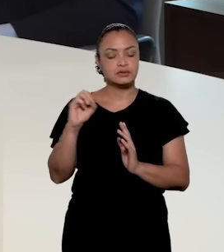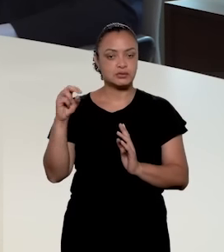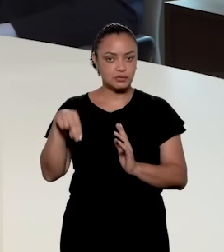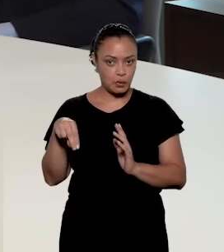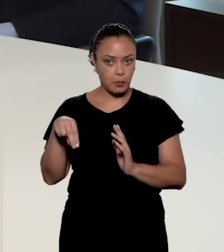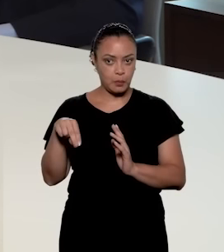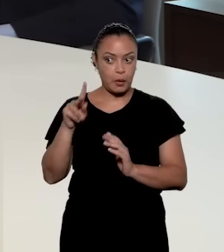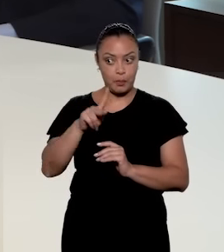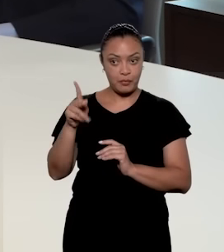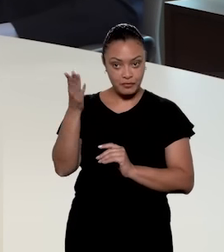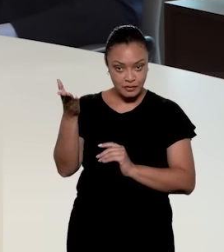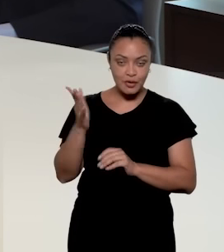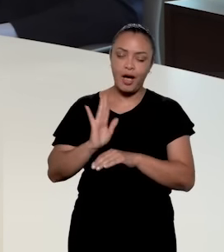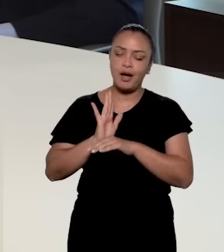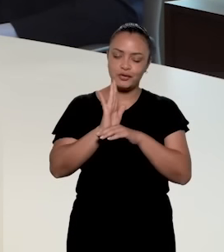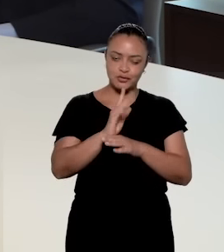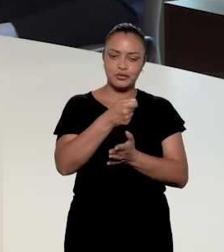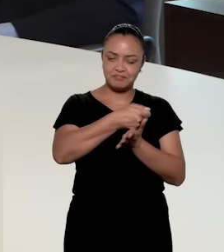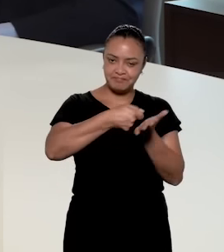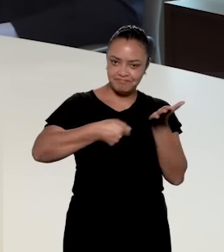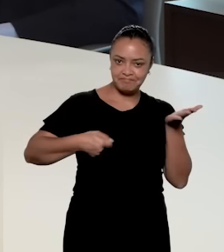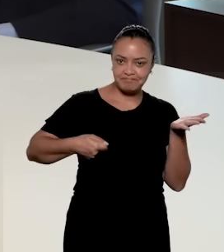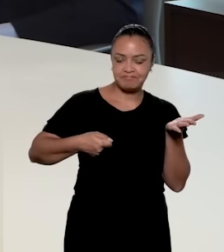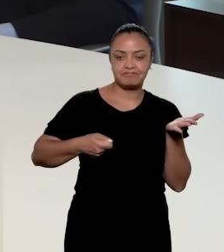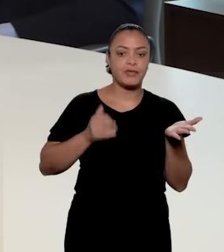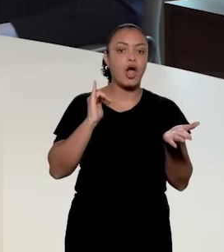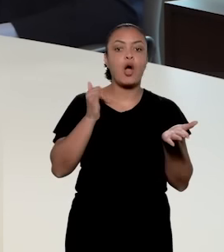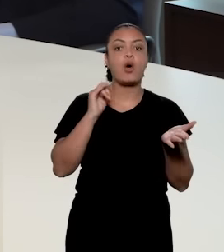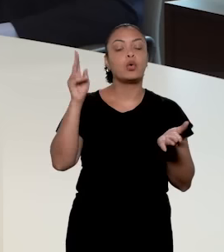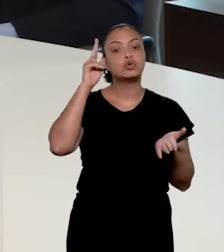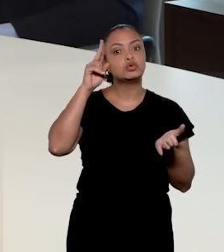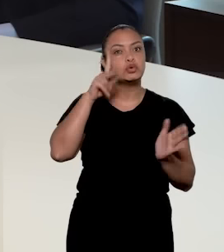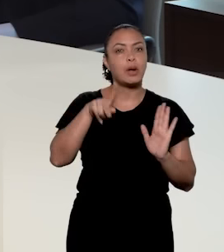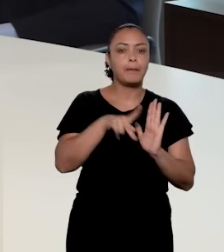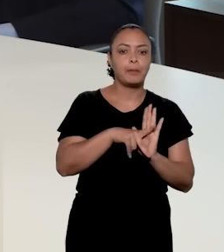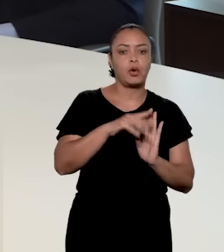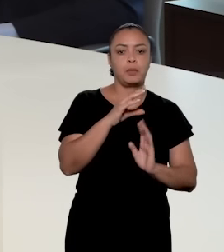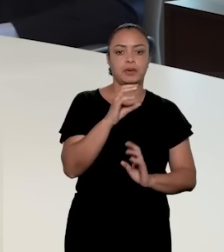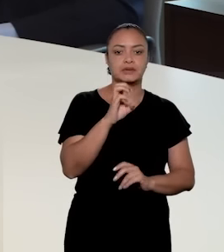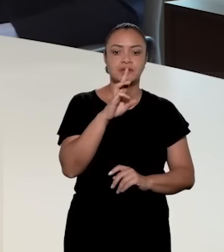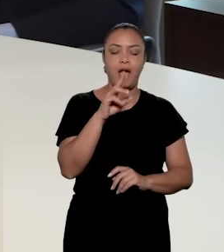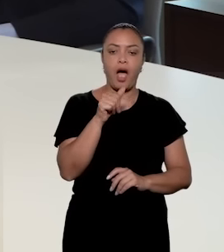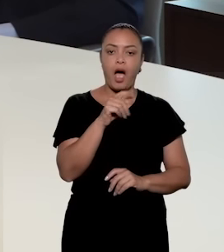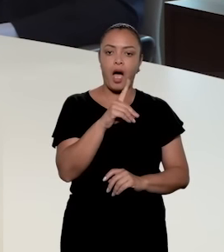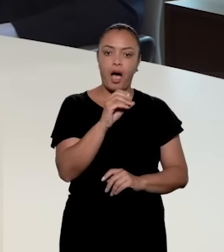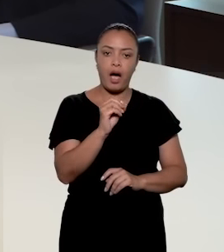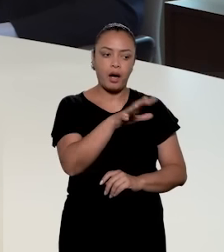que o professor Roberto ajudou a escrever, que conta a história do Cerrado, conta a história